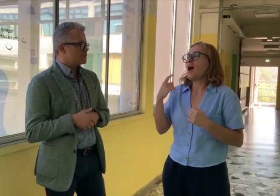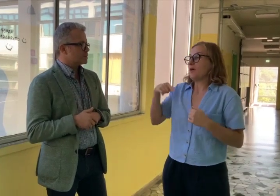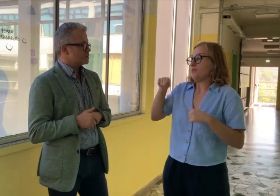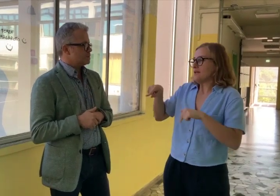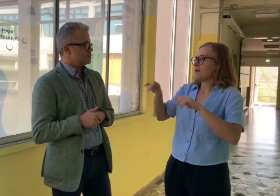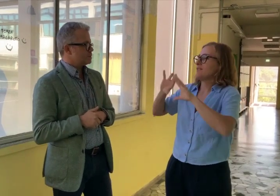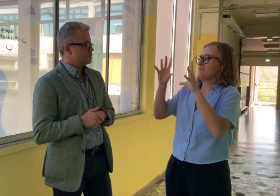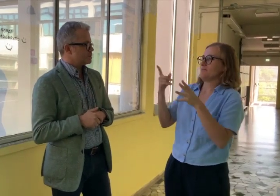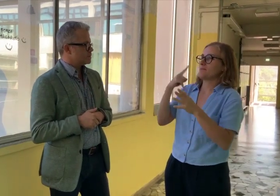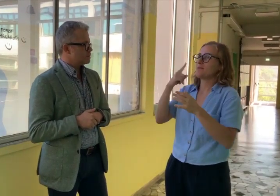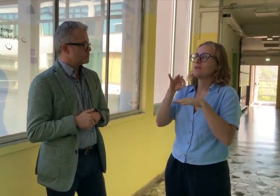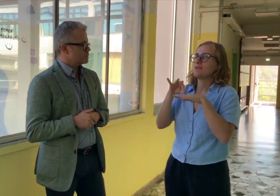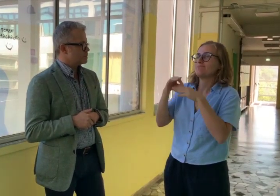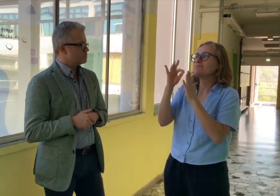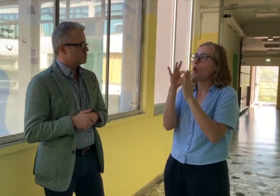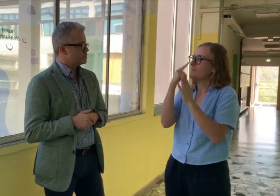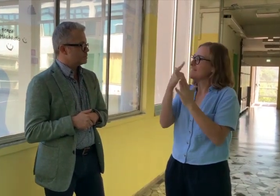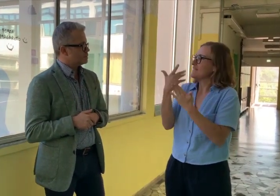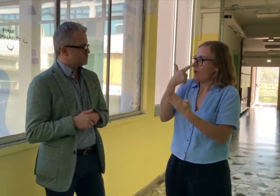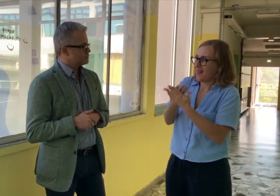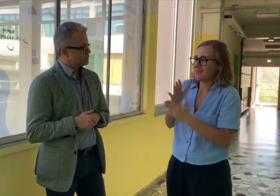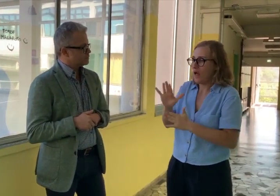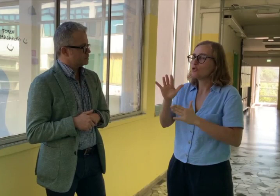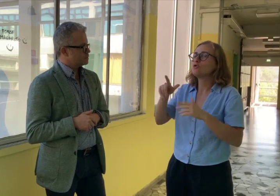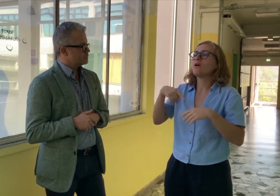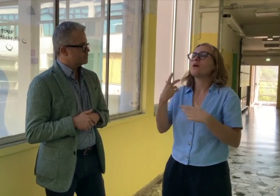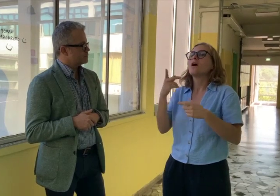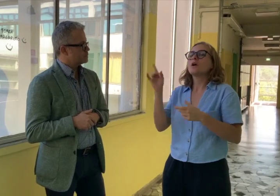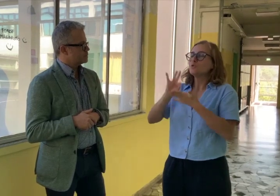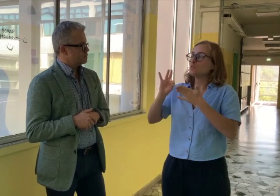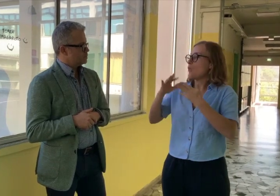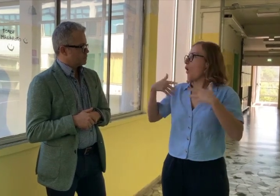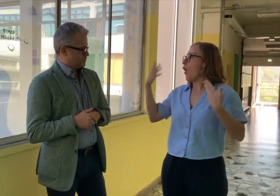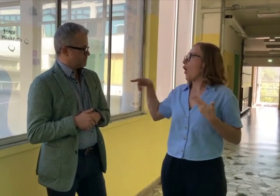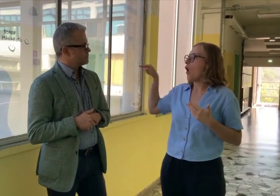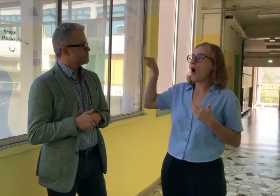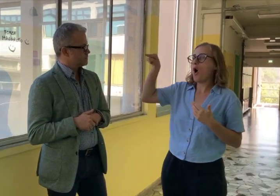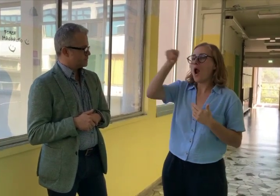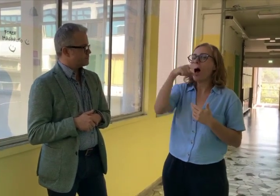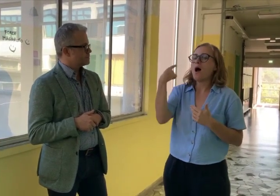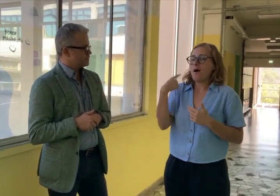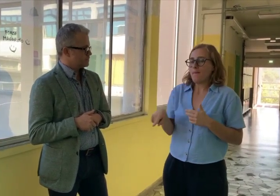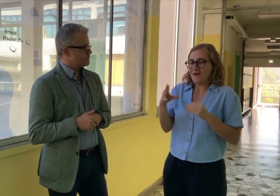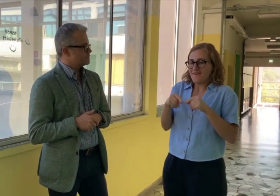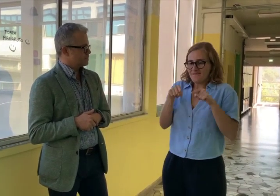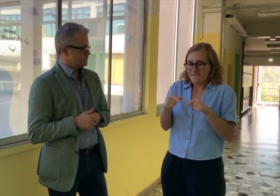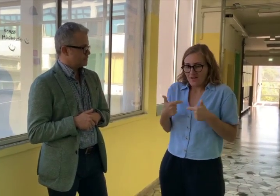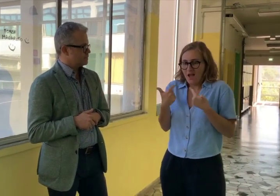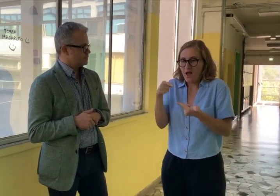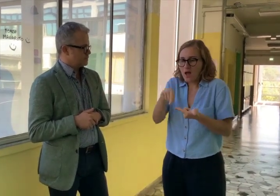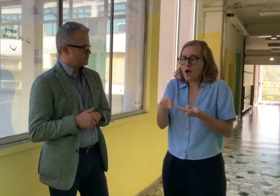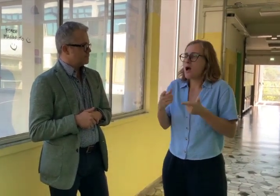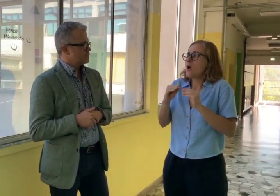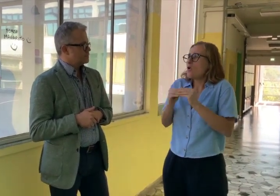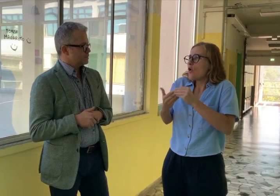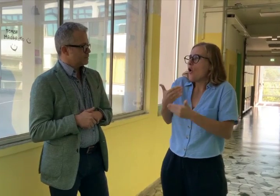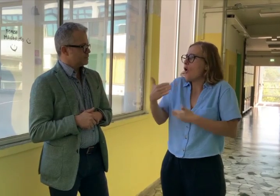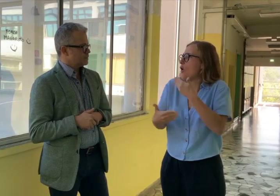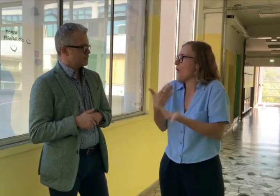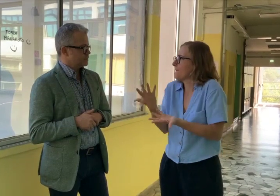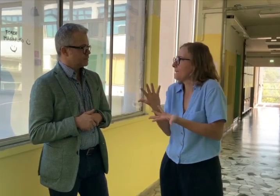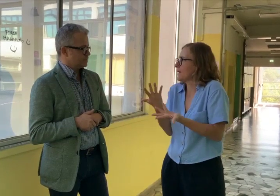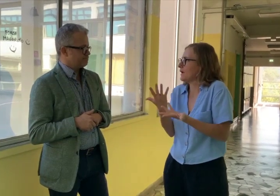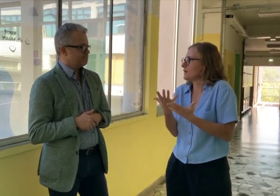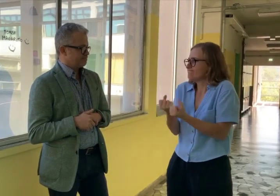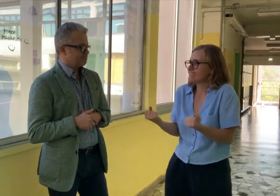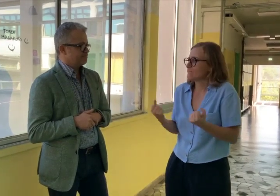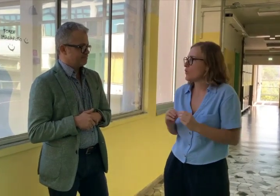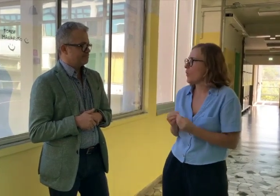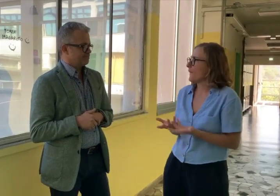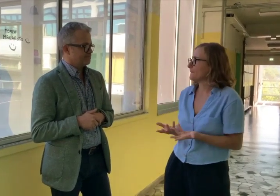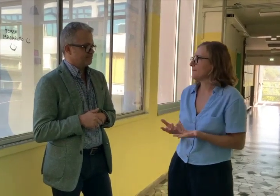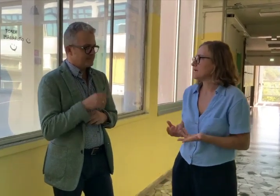Ecco abbiamo visto alcune linee guida, come dovrebbero applicarle le scuole per adattarle alle esigenze dei sordi?